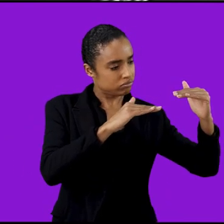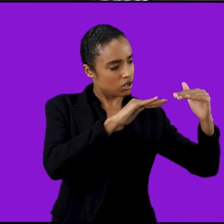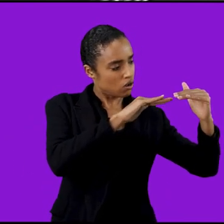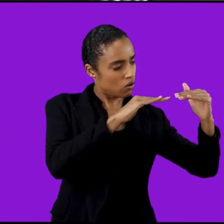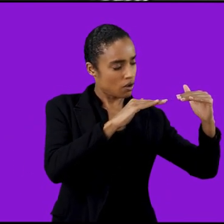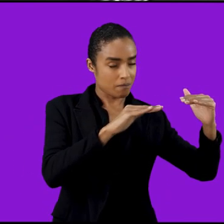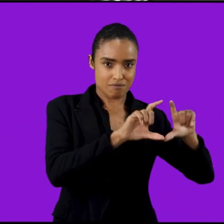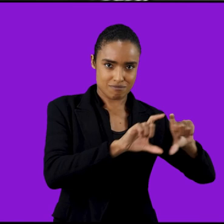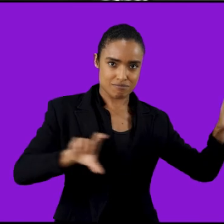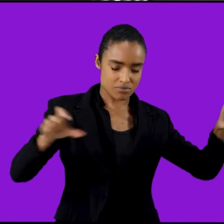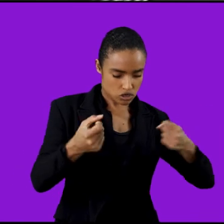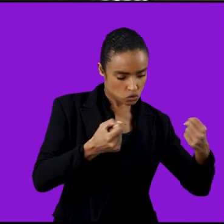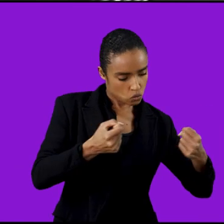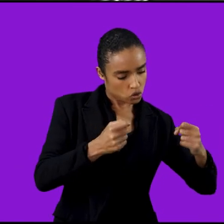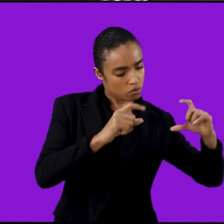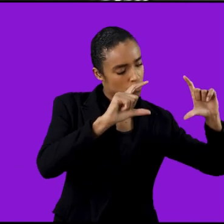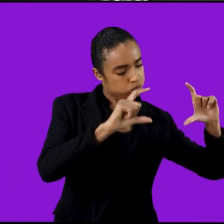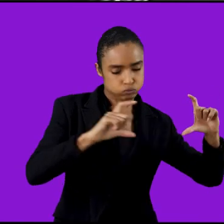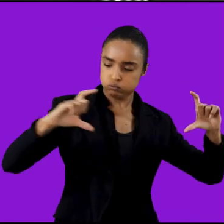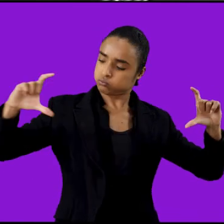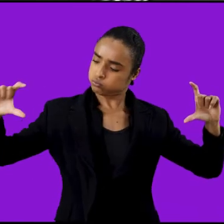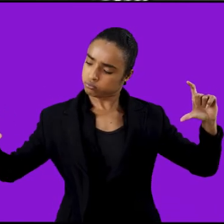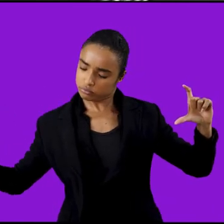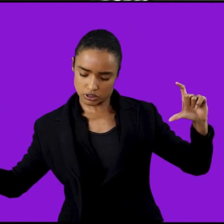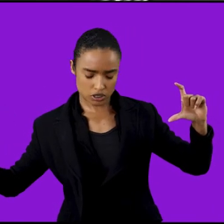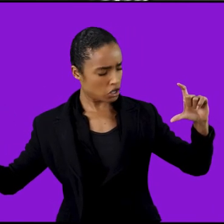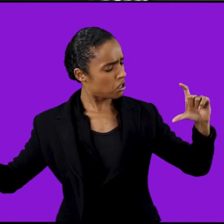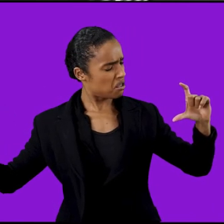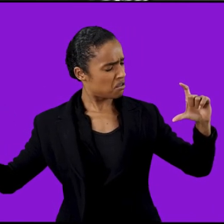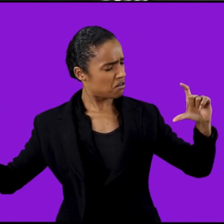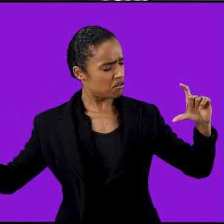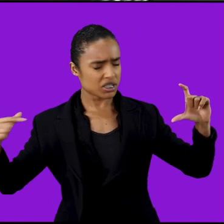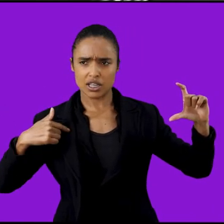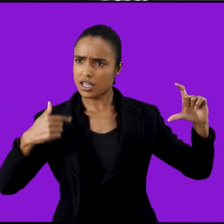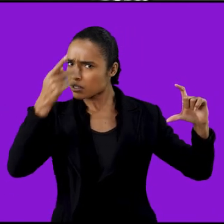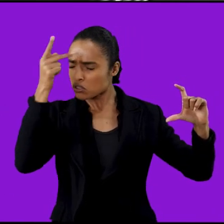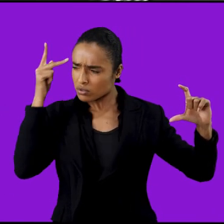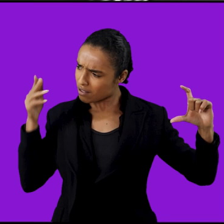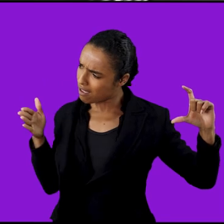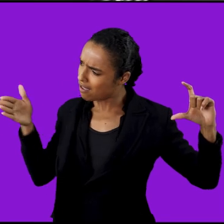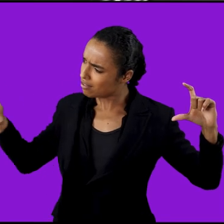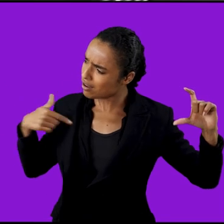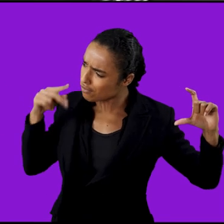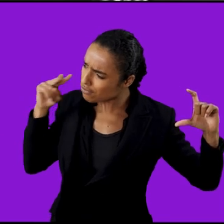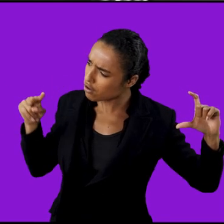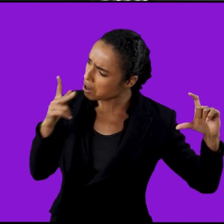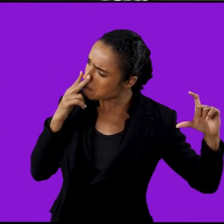E a gente ficava, né? Mais alto. Aí os cara falava: “Mano, tá parecendo um barco mesmo. O bagulho tá virando um barco”.